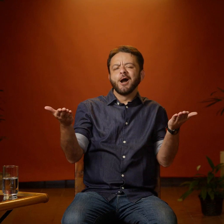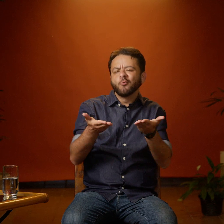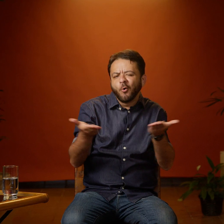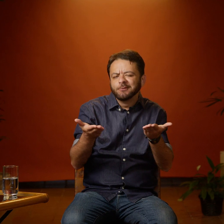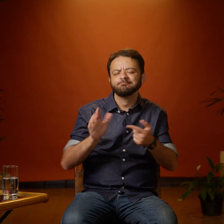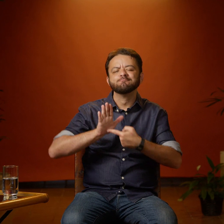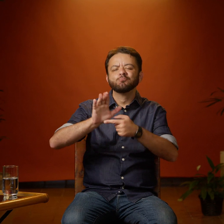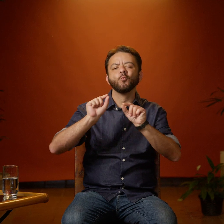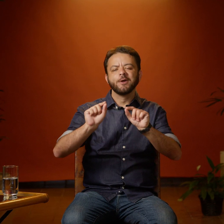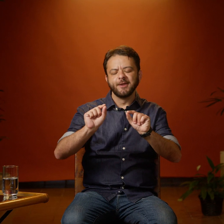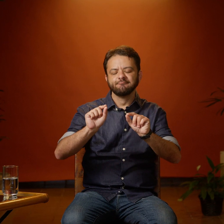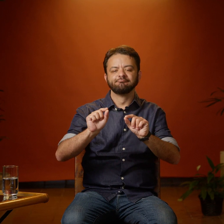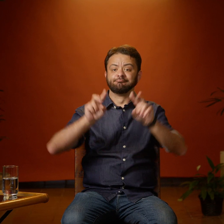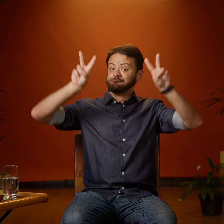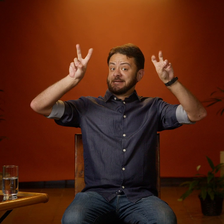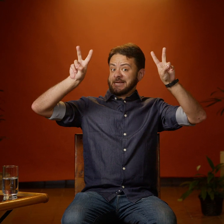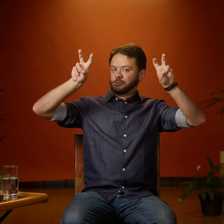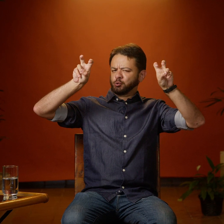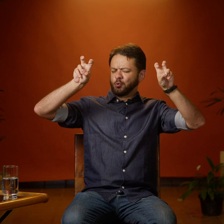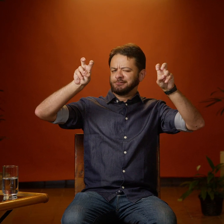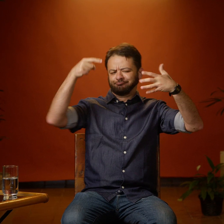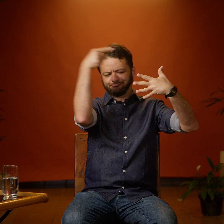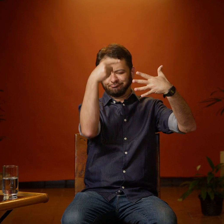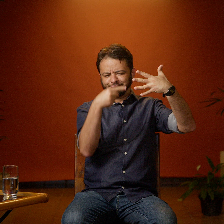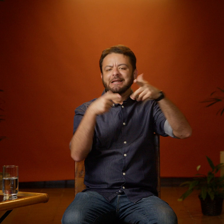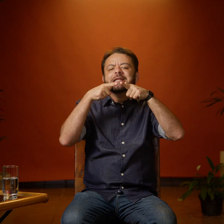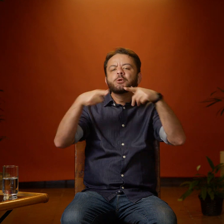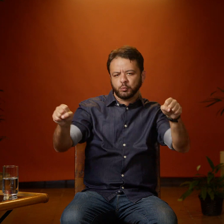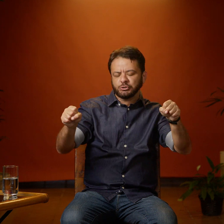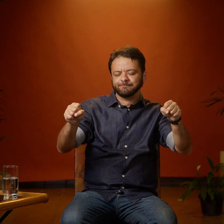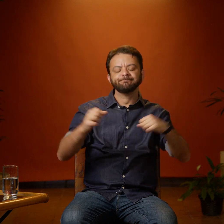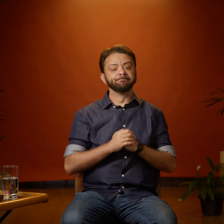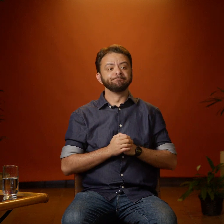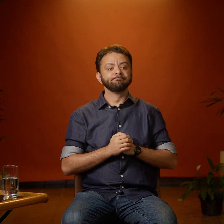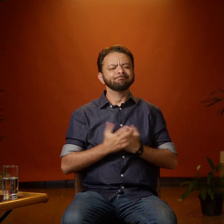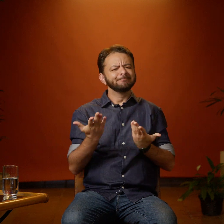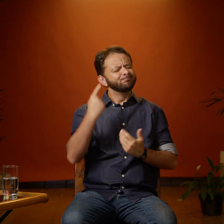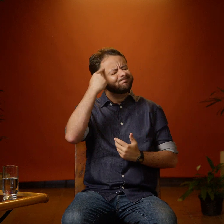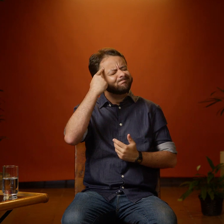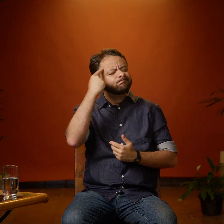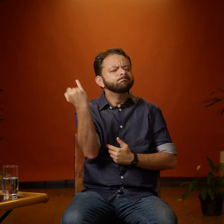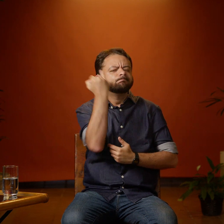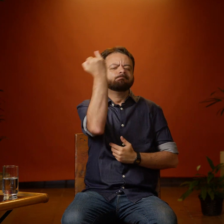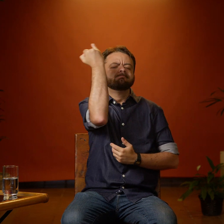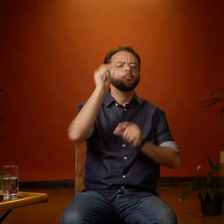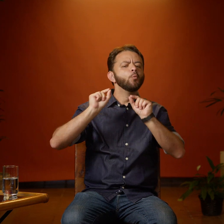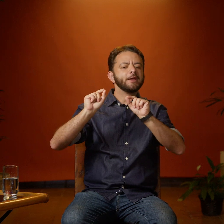Agora eu vou dar um exemplo, da linguísticas. O que é importante para o tradutor?